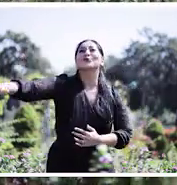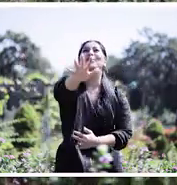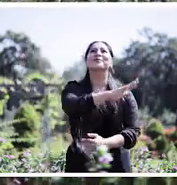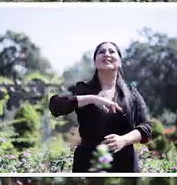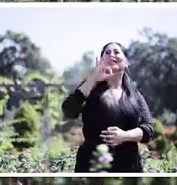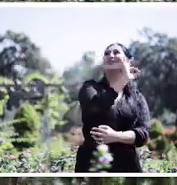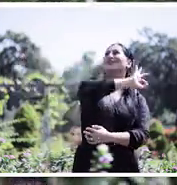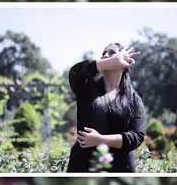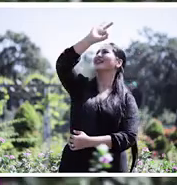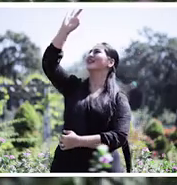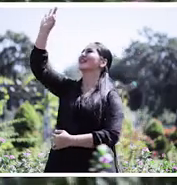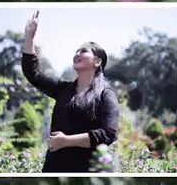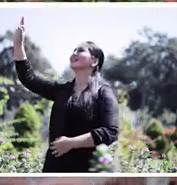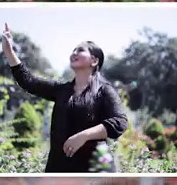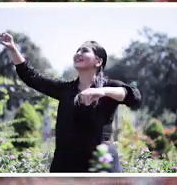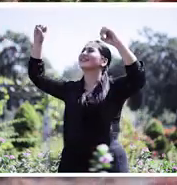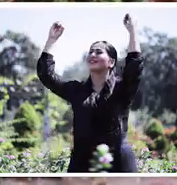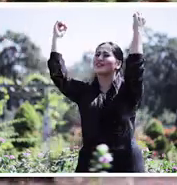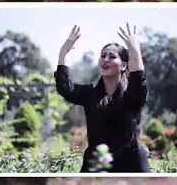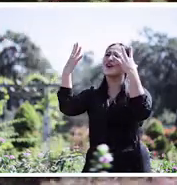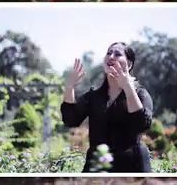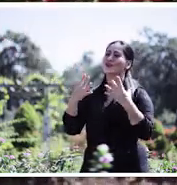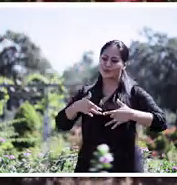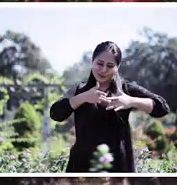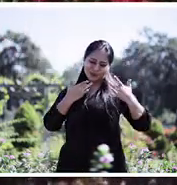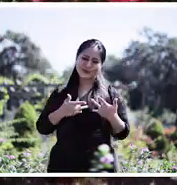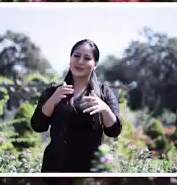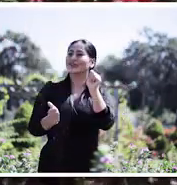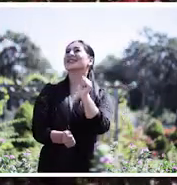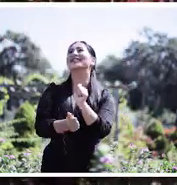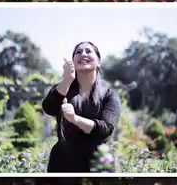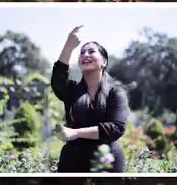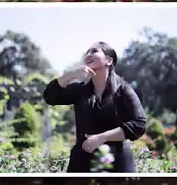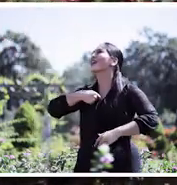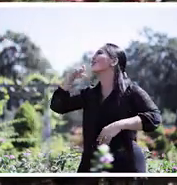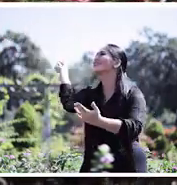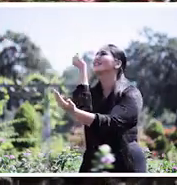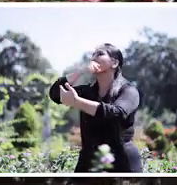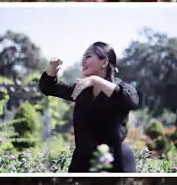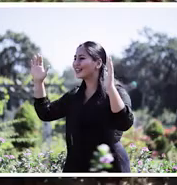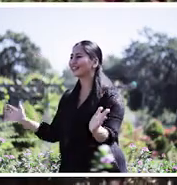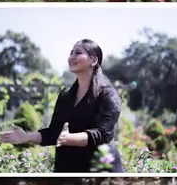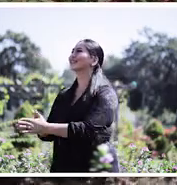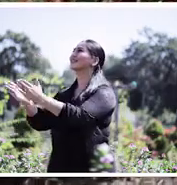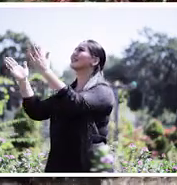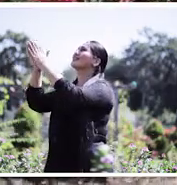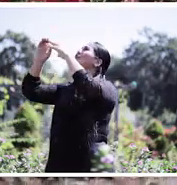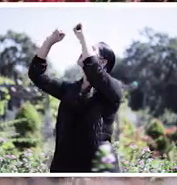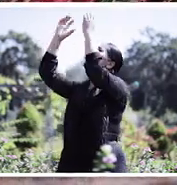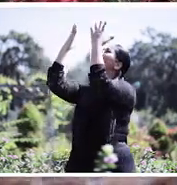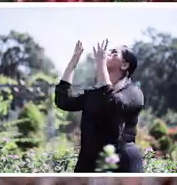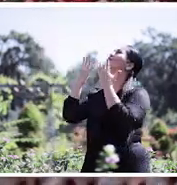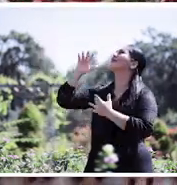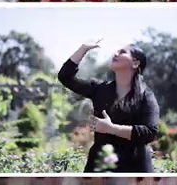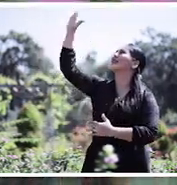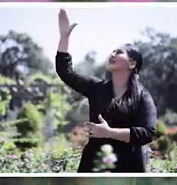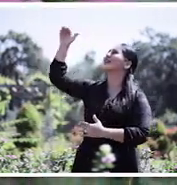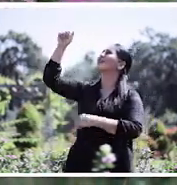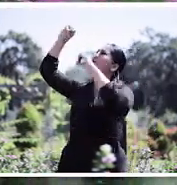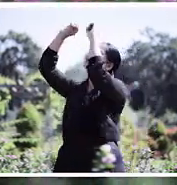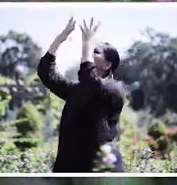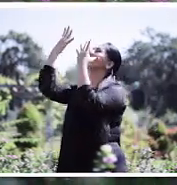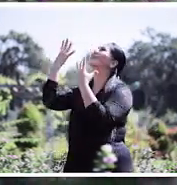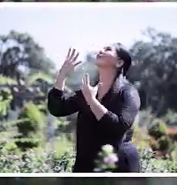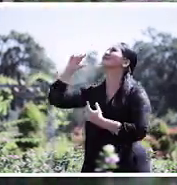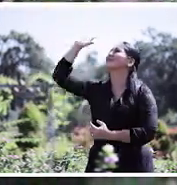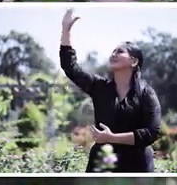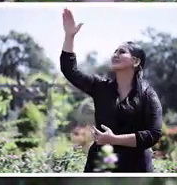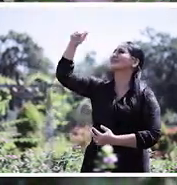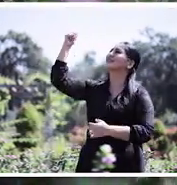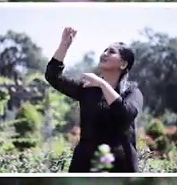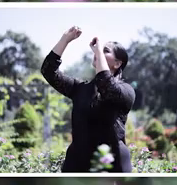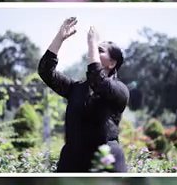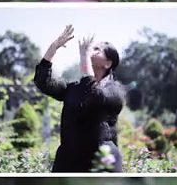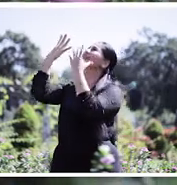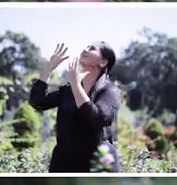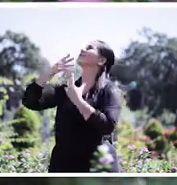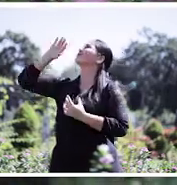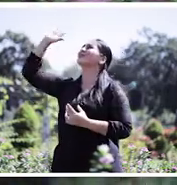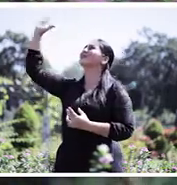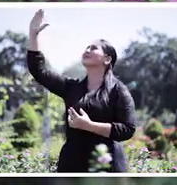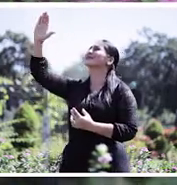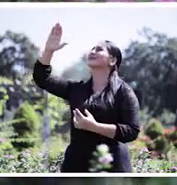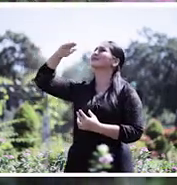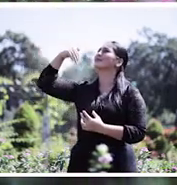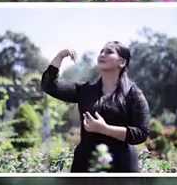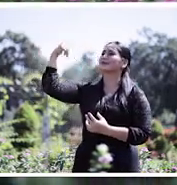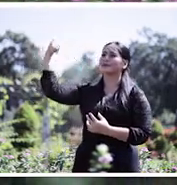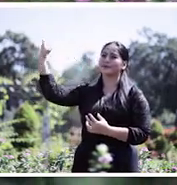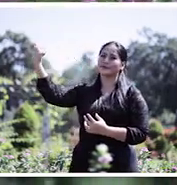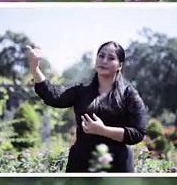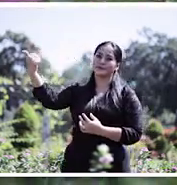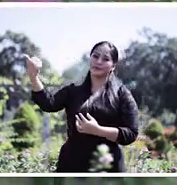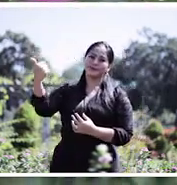空に響け歌え魂よ 恵みを、恵みを、恵みを